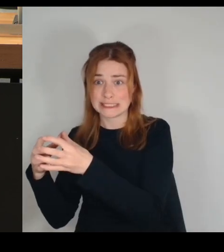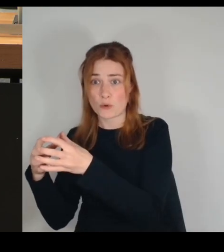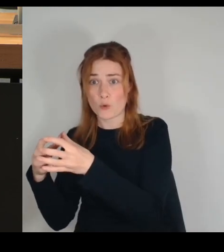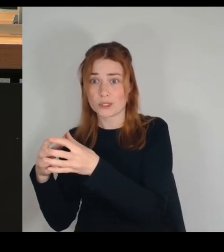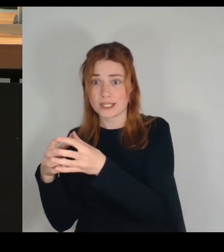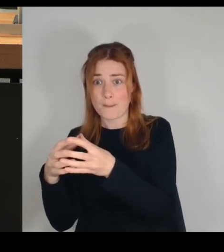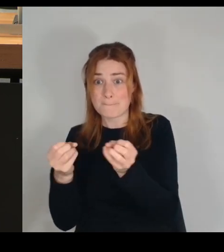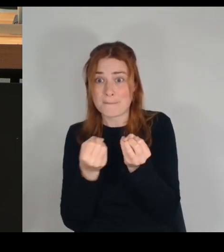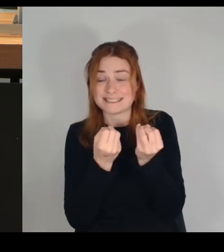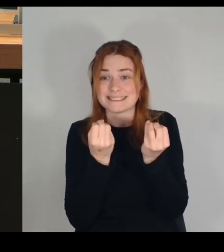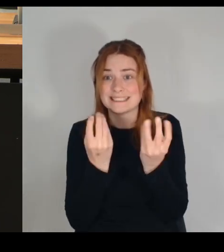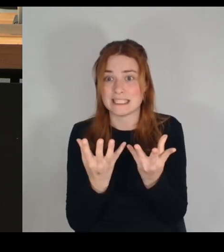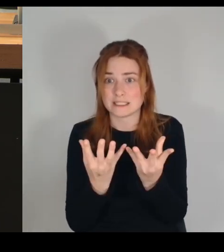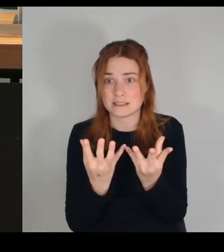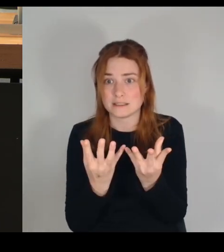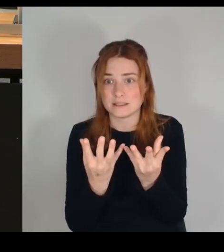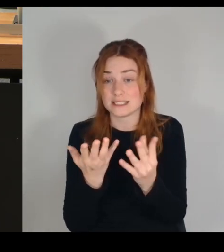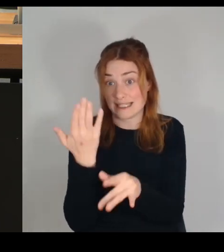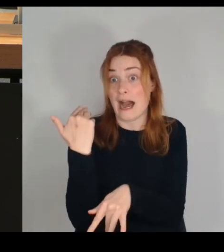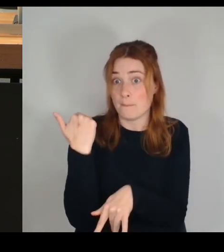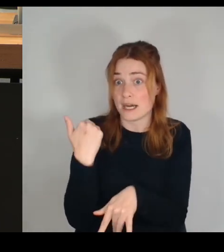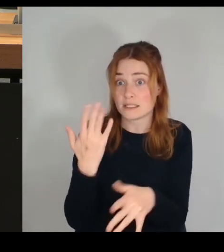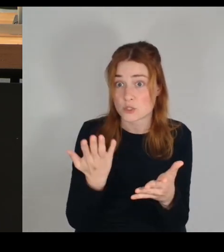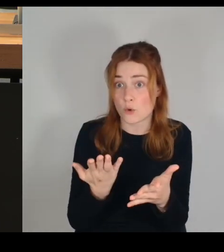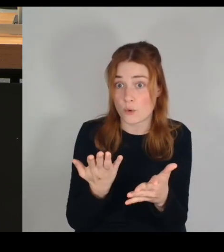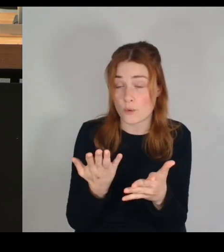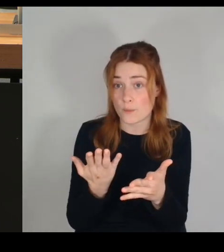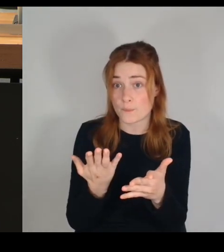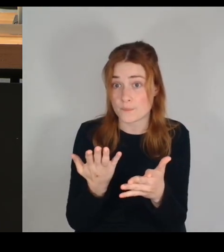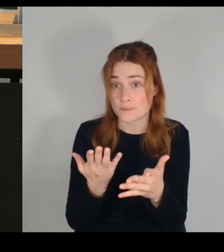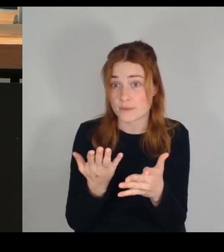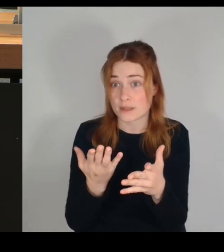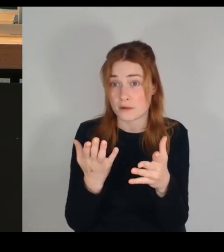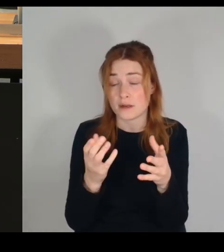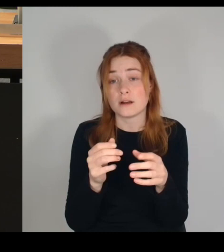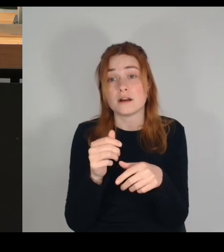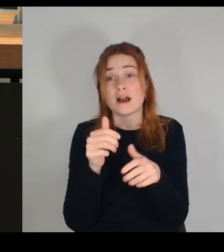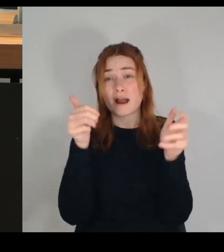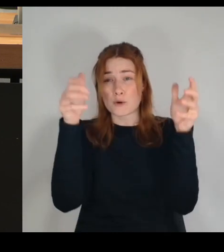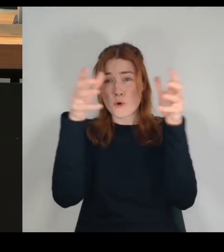Wohnungen von jüdischen Menschen freigezogen werden mussten, damit